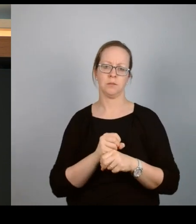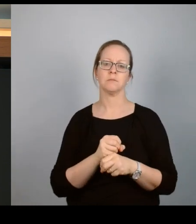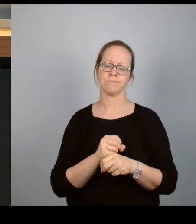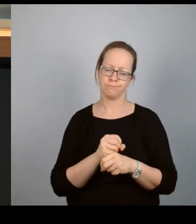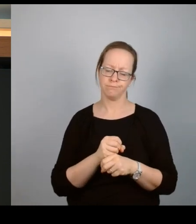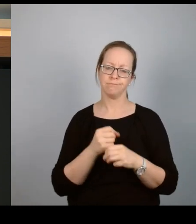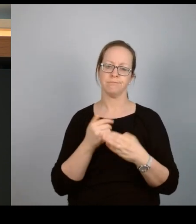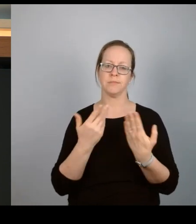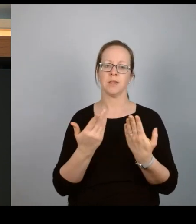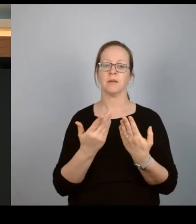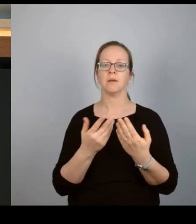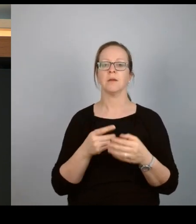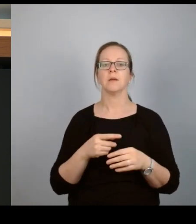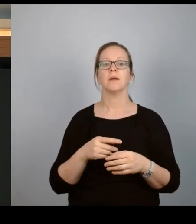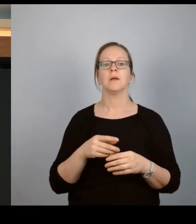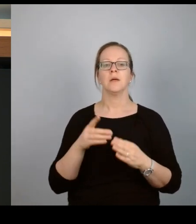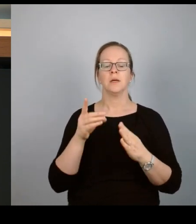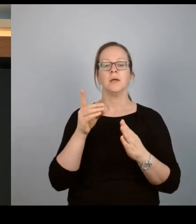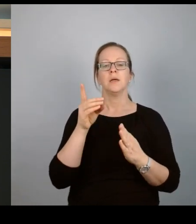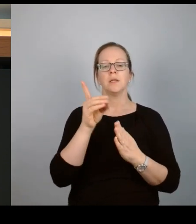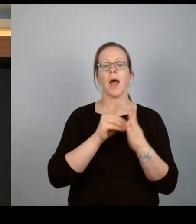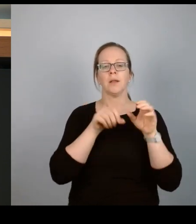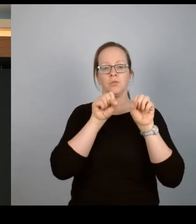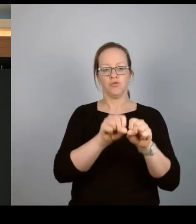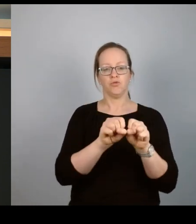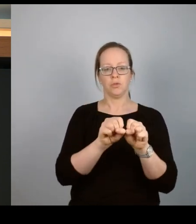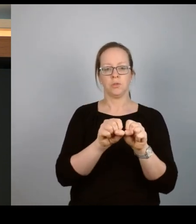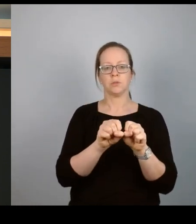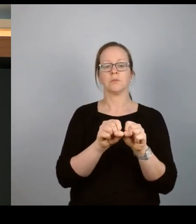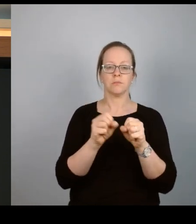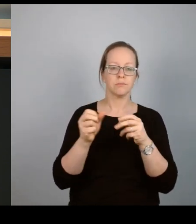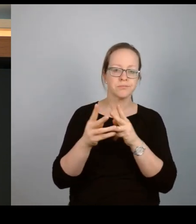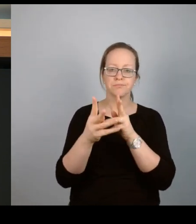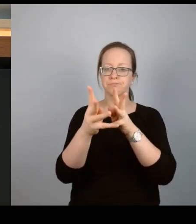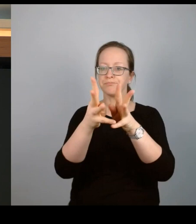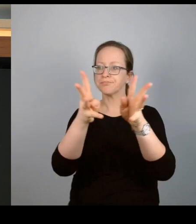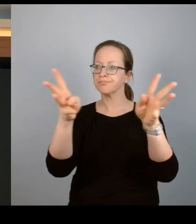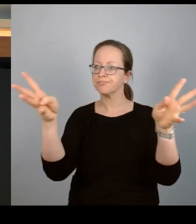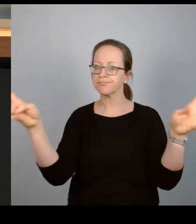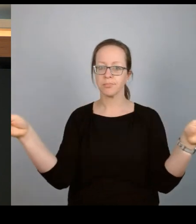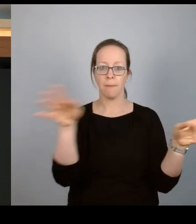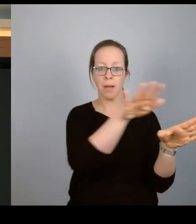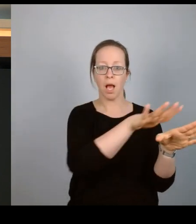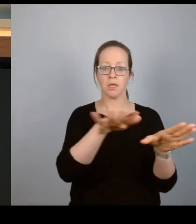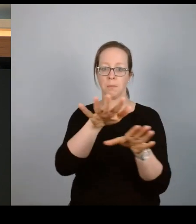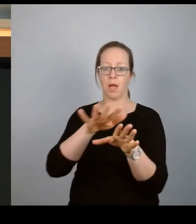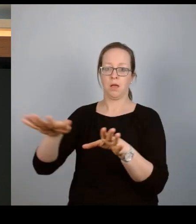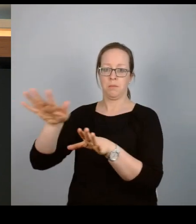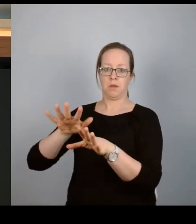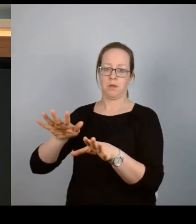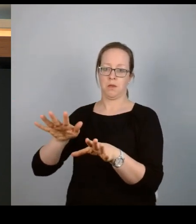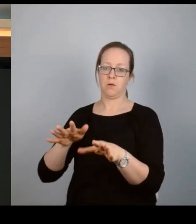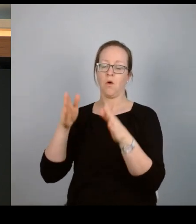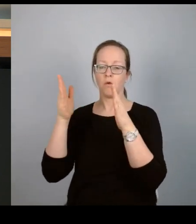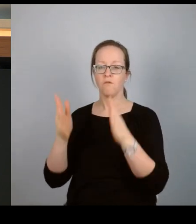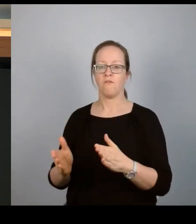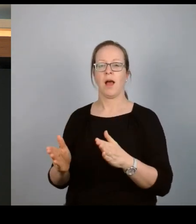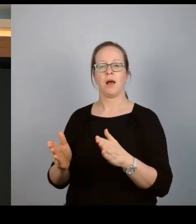werden wir Schritt für Schritt eine Kulturrevolution hinkriegen, die dem Datenschutz und auch den fachlichen Belangen gleichermaßen dient. Herzlichen Dank.